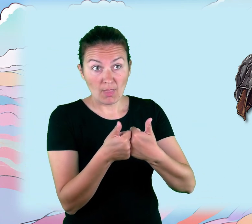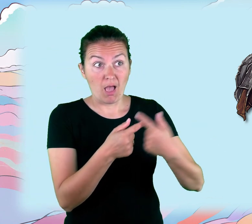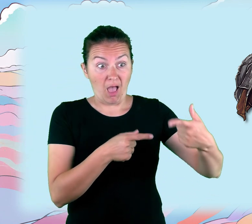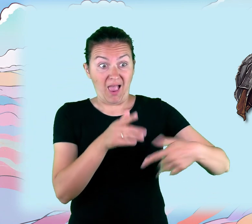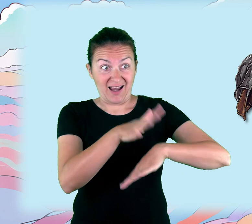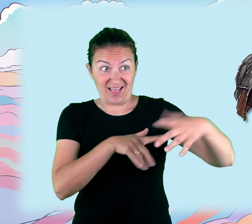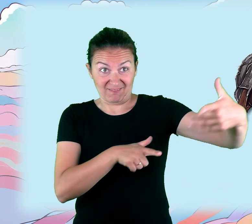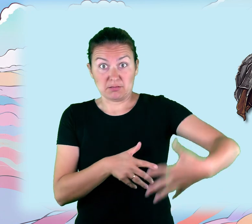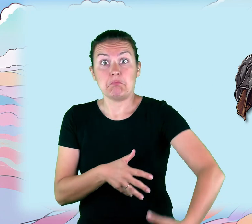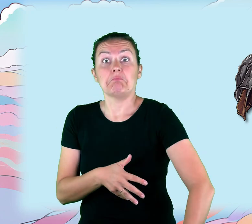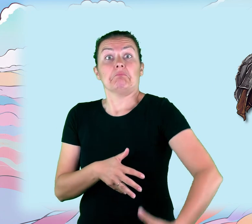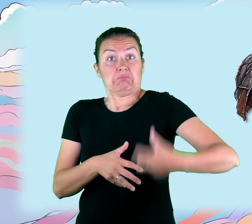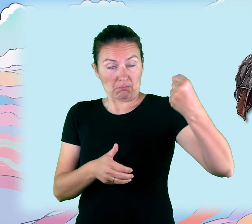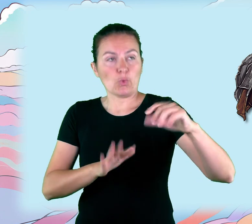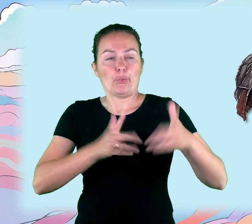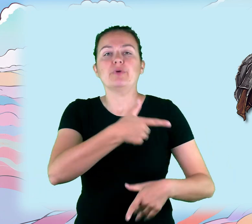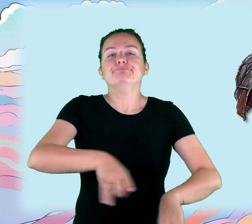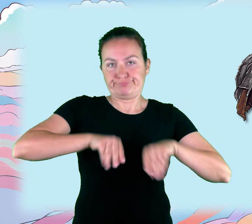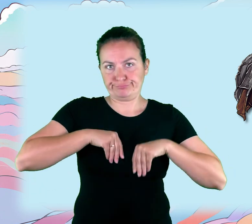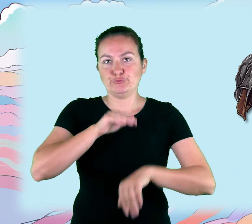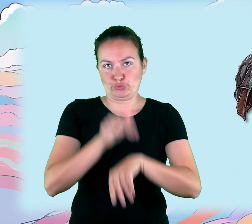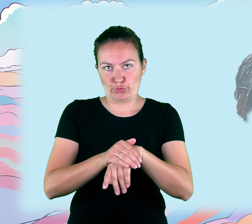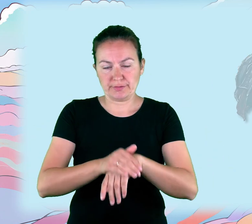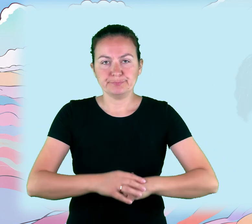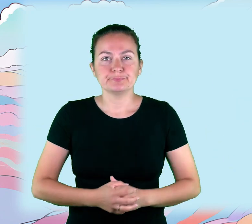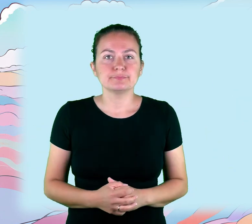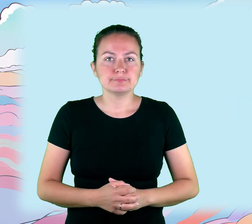Jeśli ta druga osoba zgadzała się na walkę, podnosiła z ziemi rękawicę.